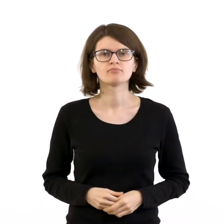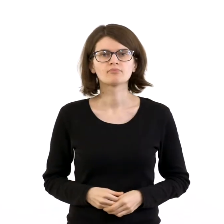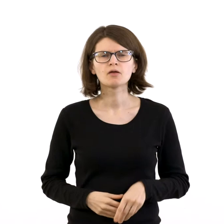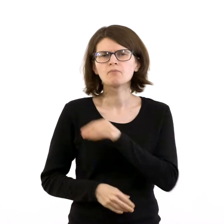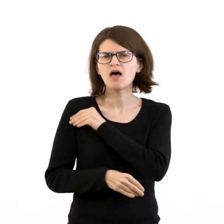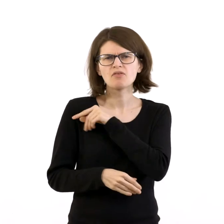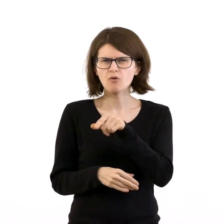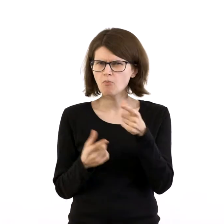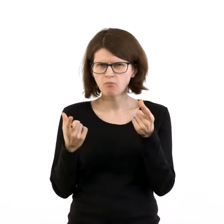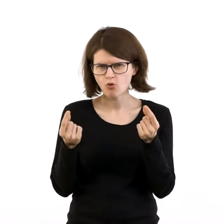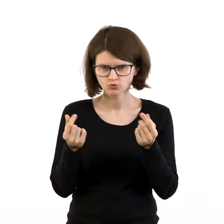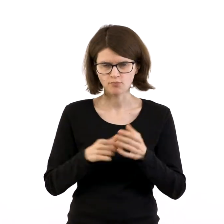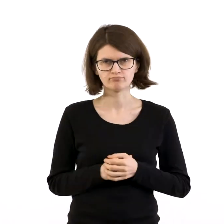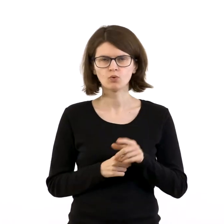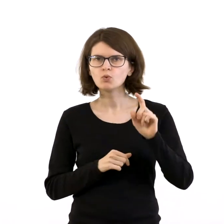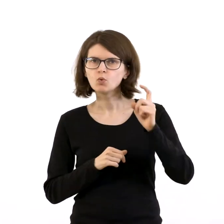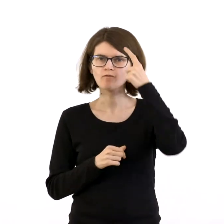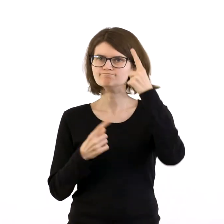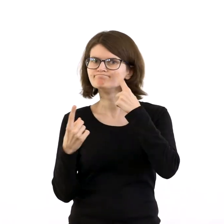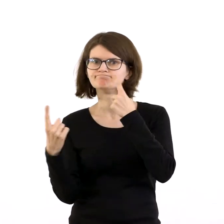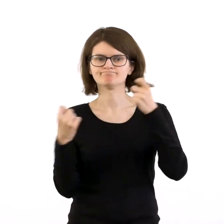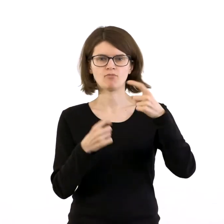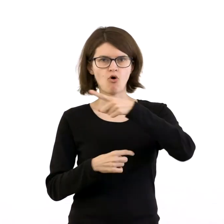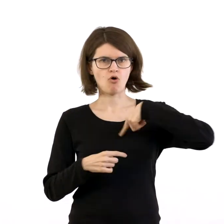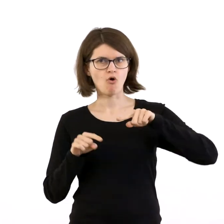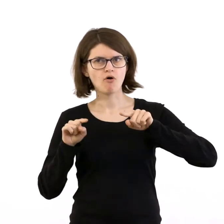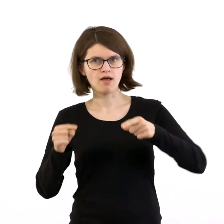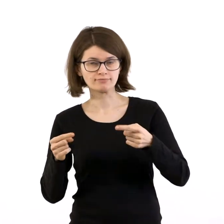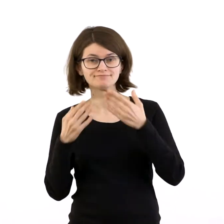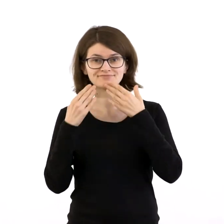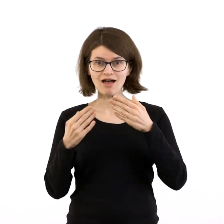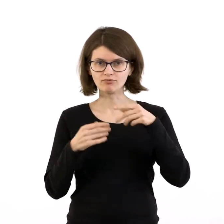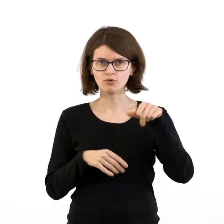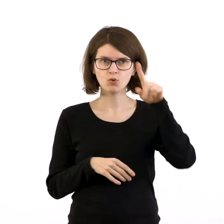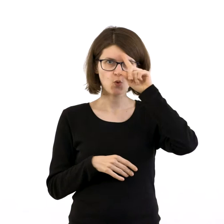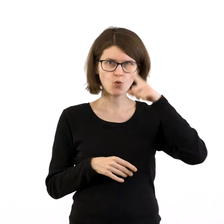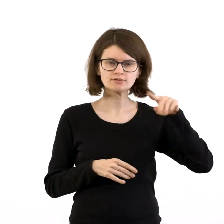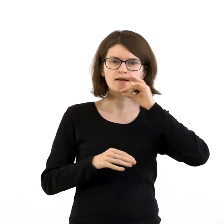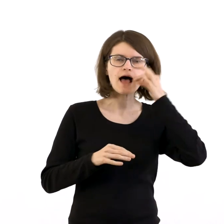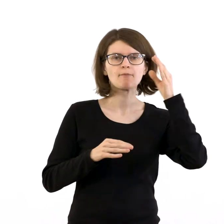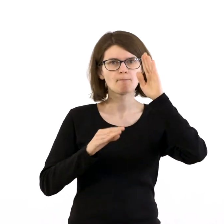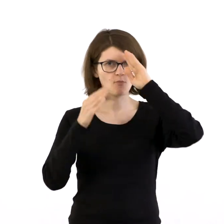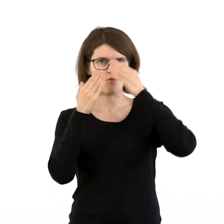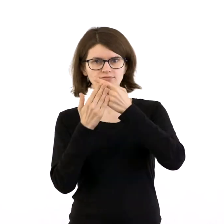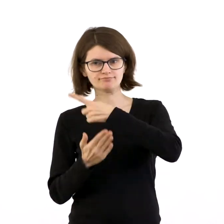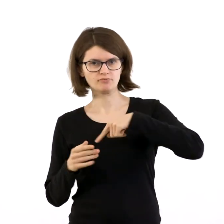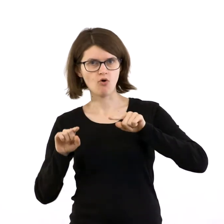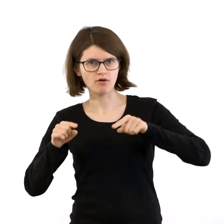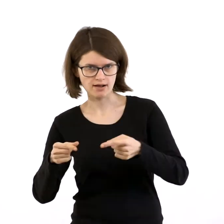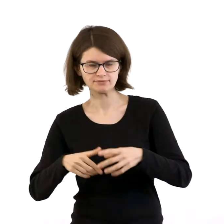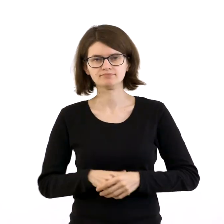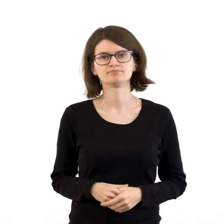Staną się one elementami wyróżniającymi naszą organizację i pozwolą odbiorcom lepiej nas poznać.